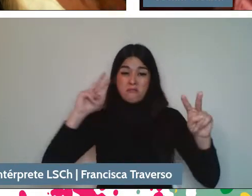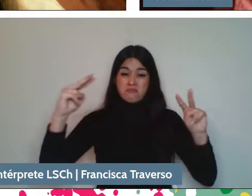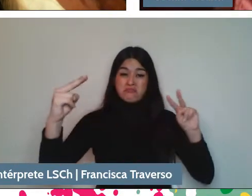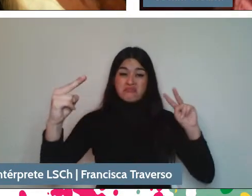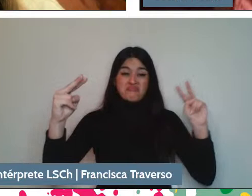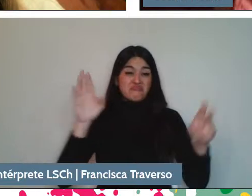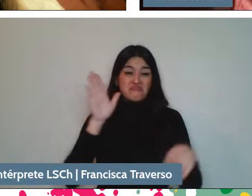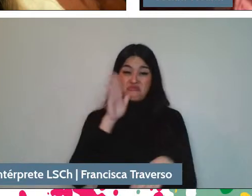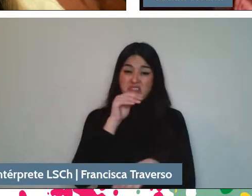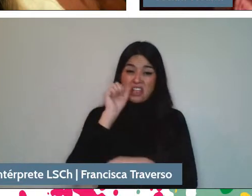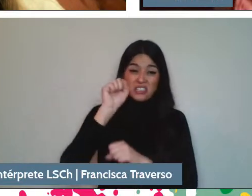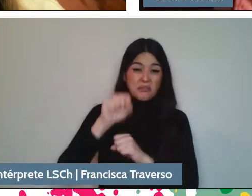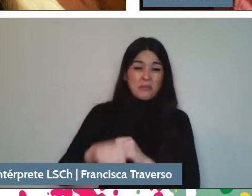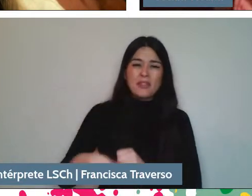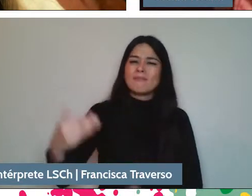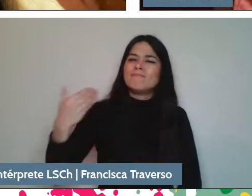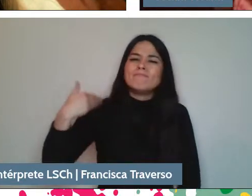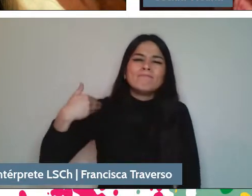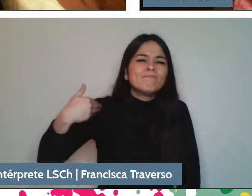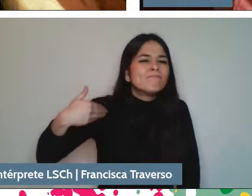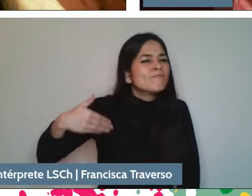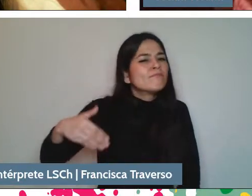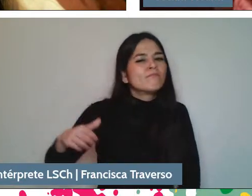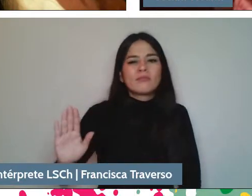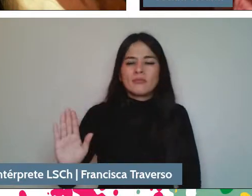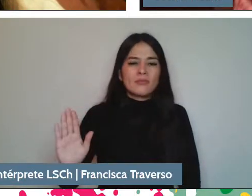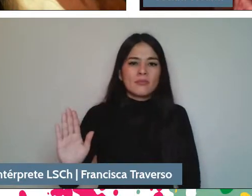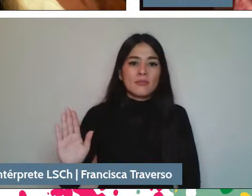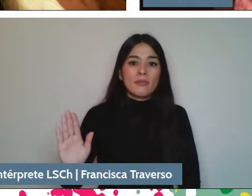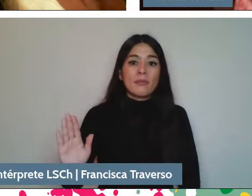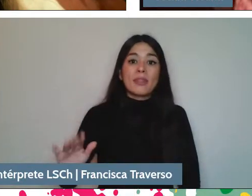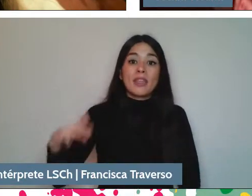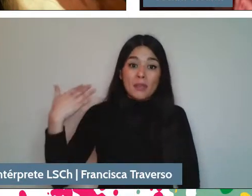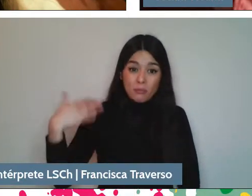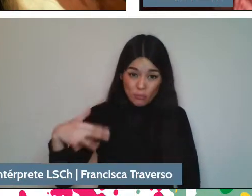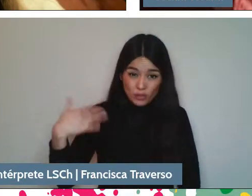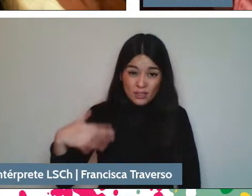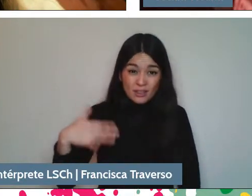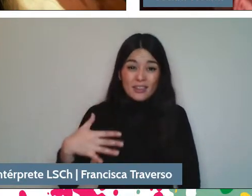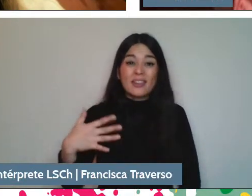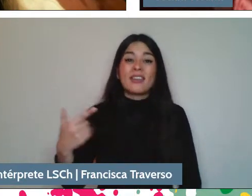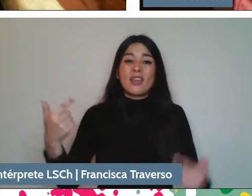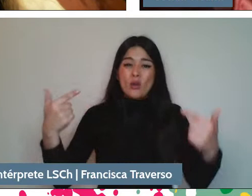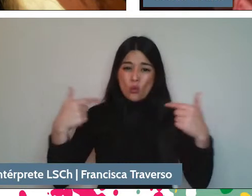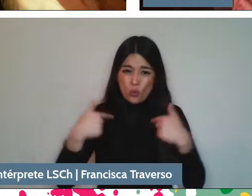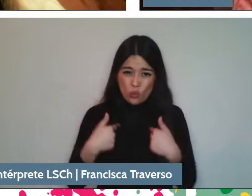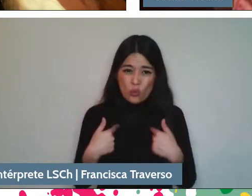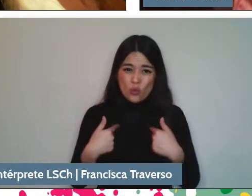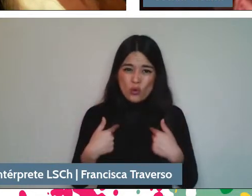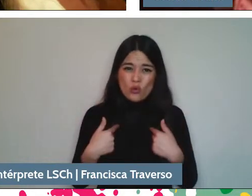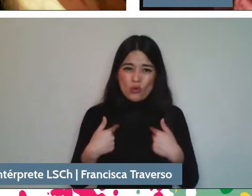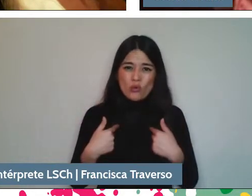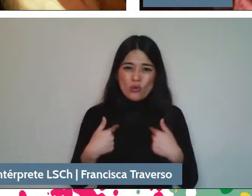no importa, no interesa. Lo que importa es que uno, una reconozca lo que una hace.